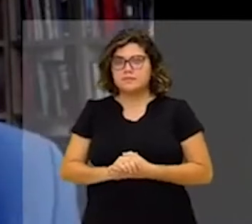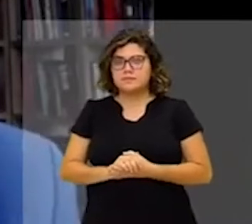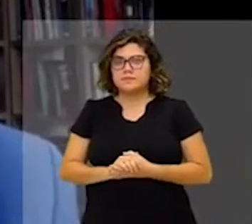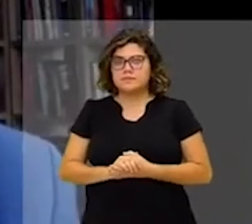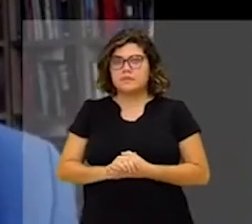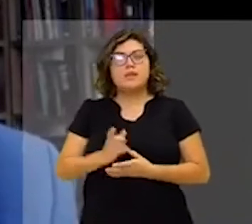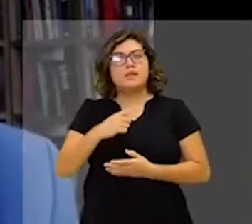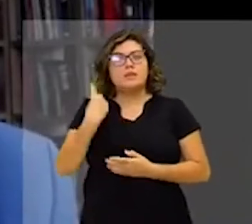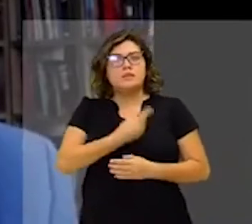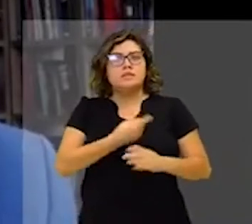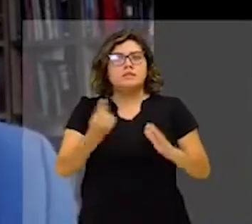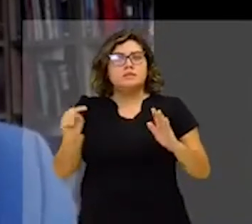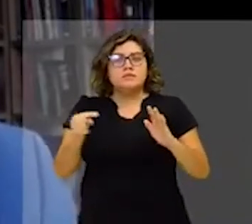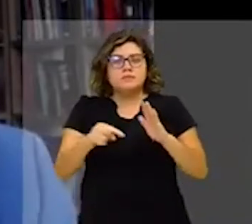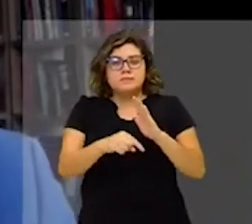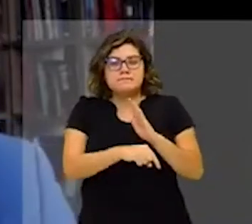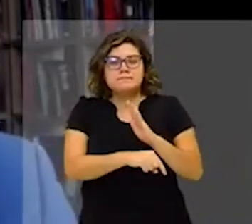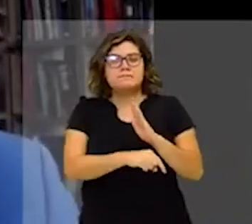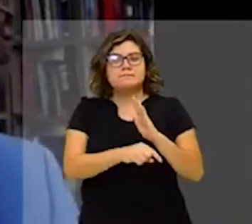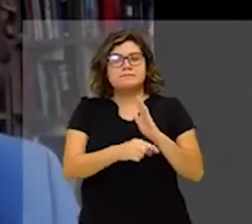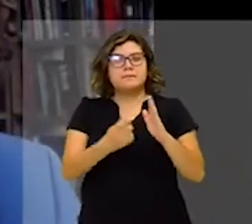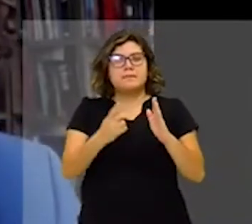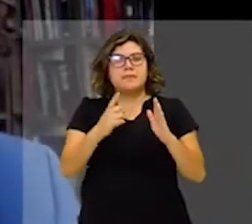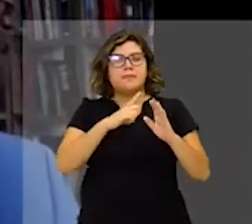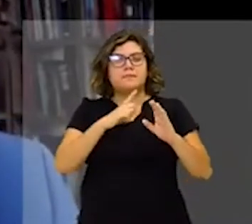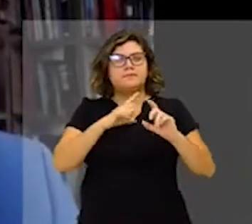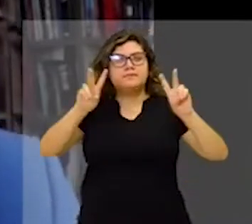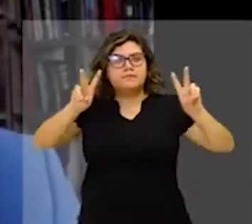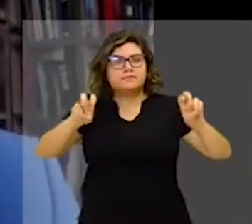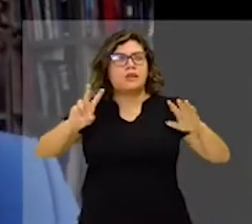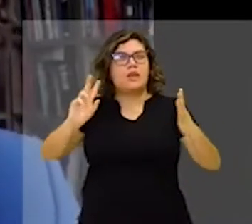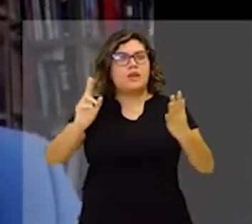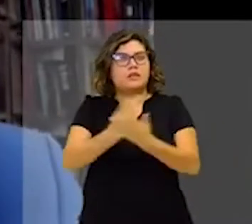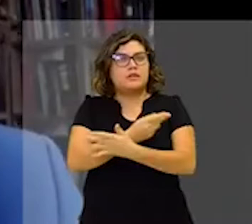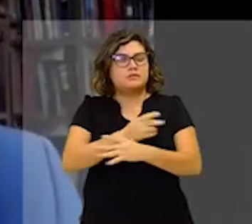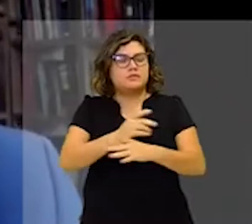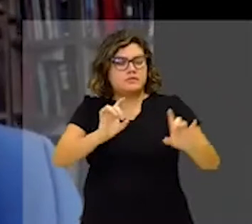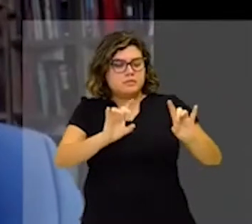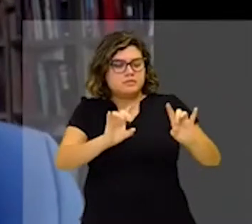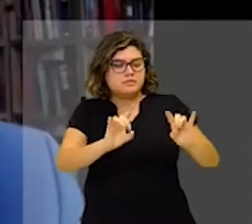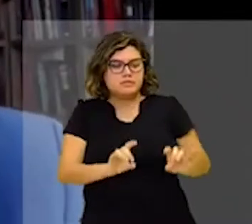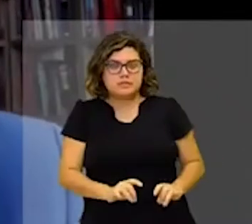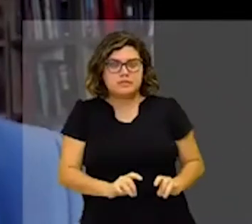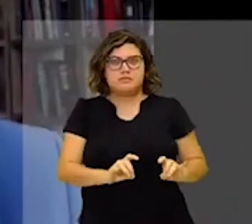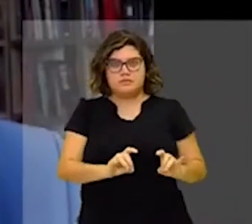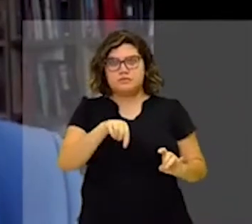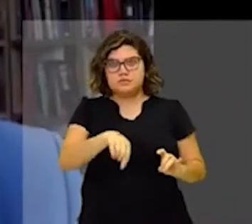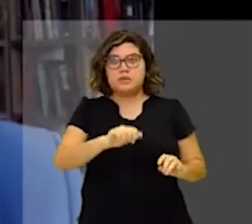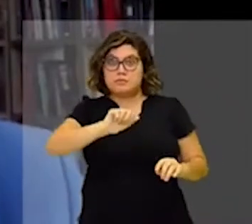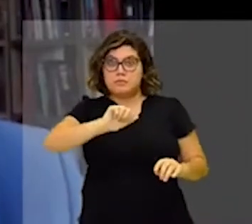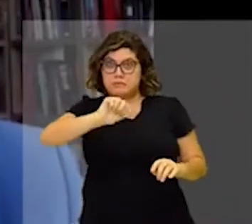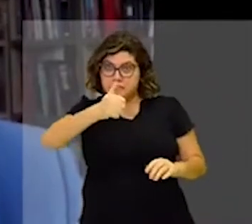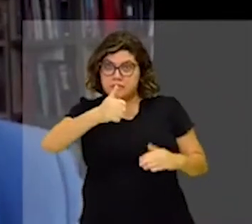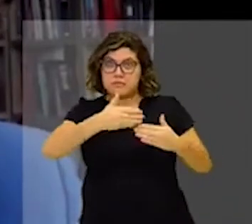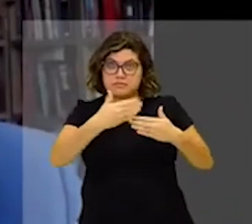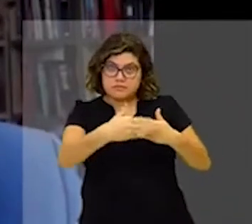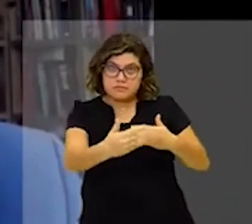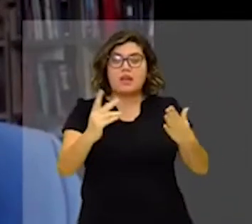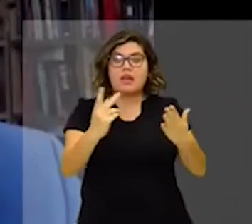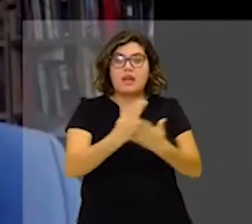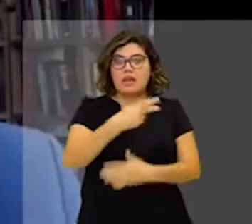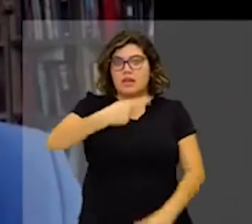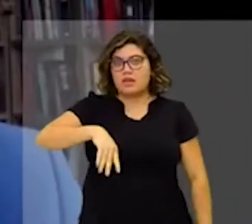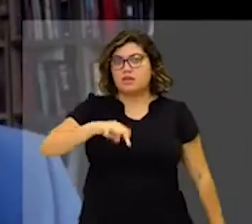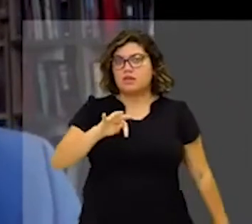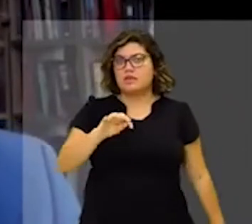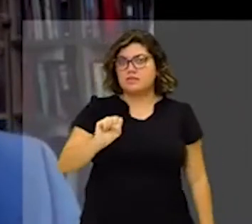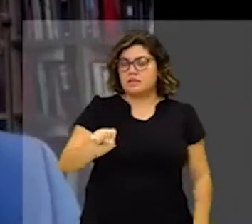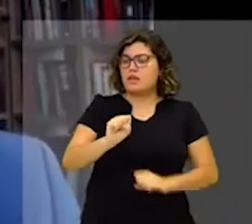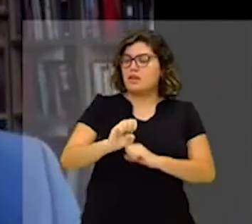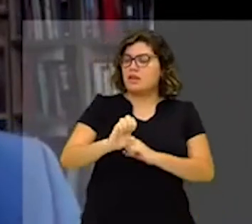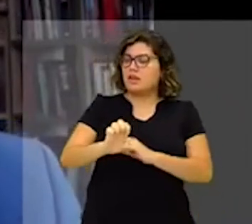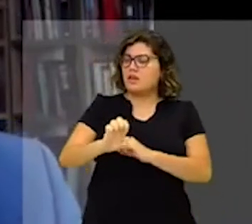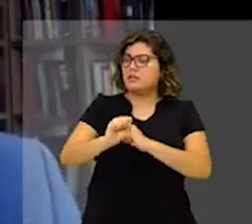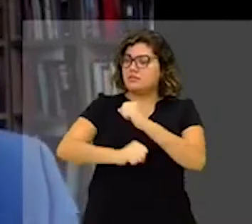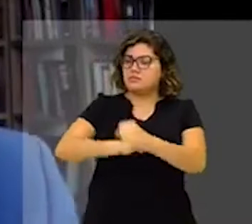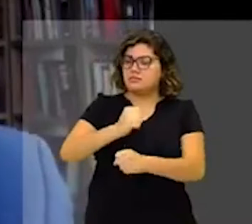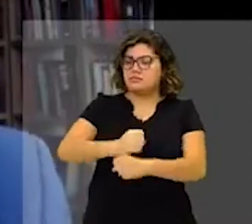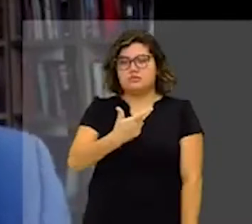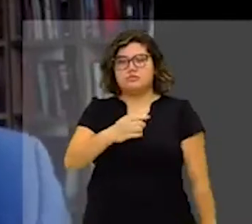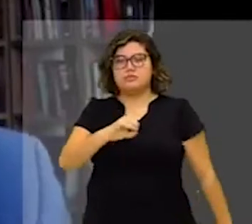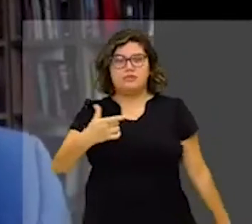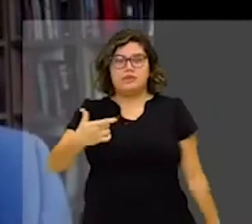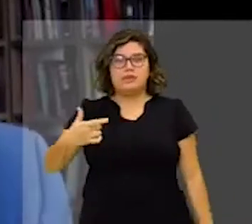nos devemos é sobre um caso específico o primeiro que aportou no TSE em 2020 e a partir do percurso